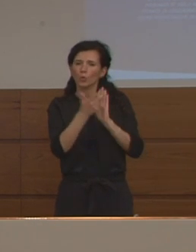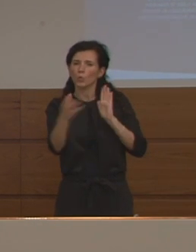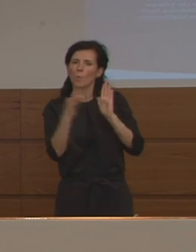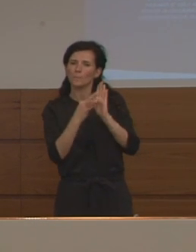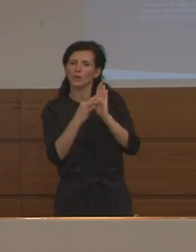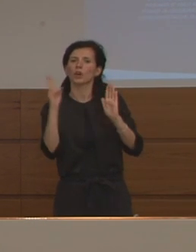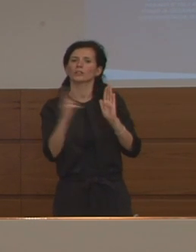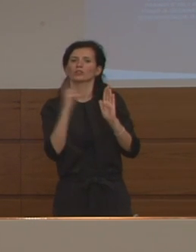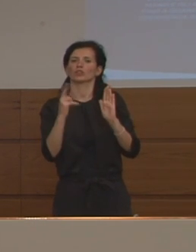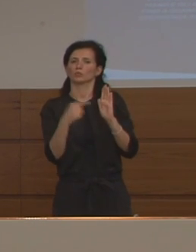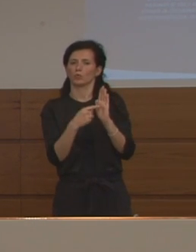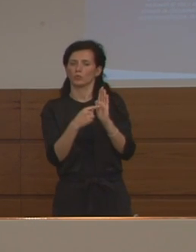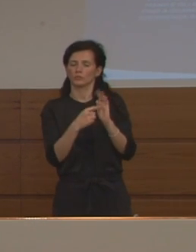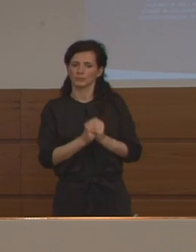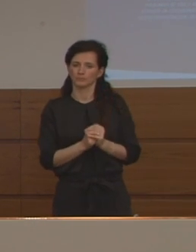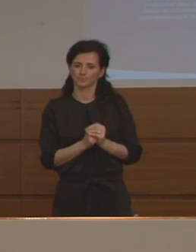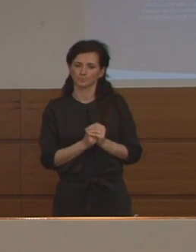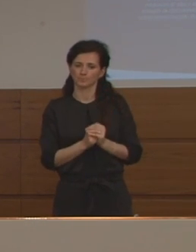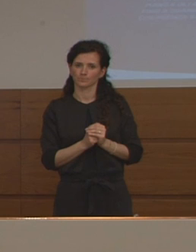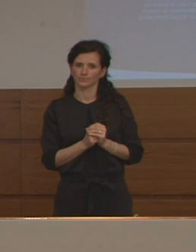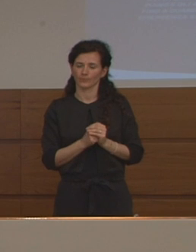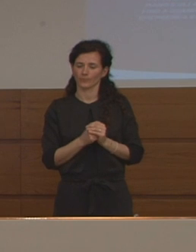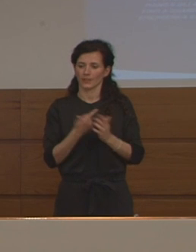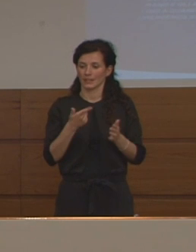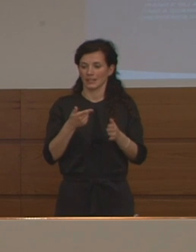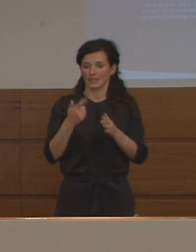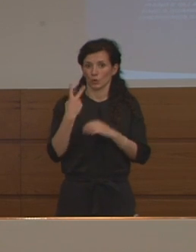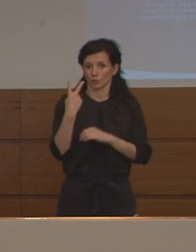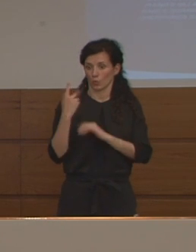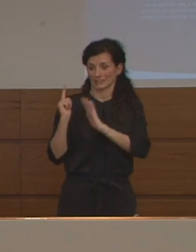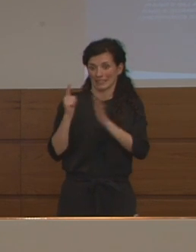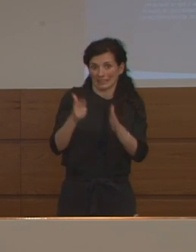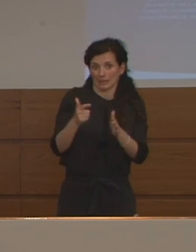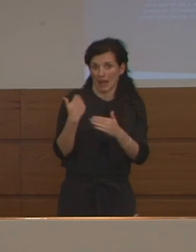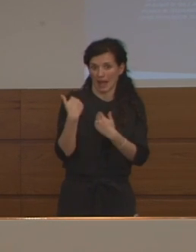Nelle ultime due settimane oggi è il giorno che registra il numero